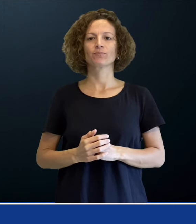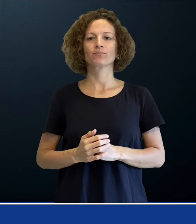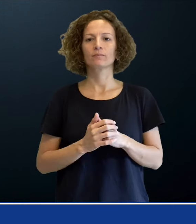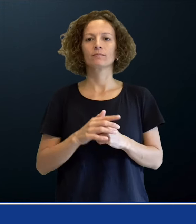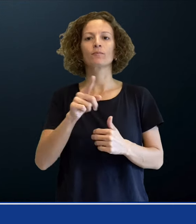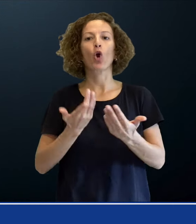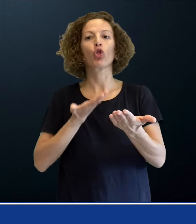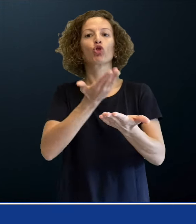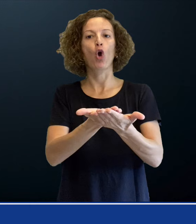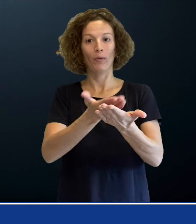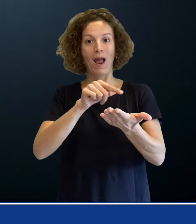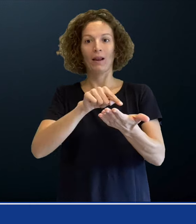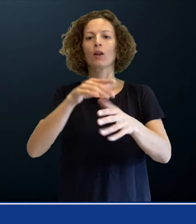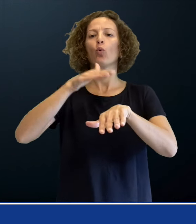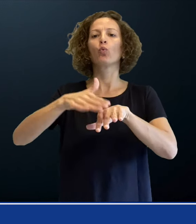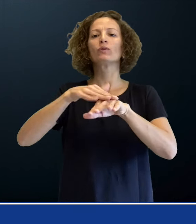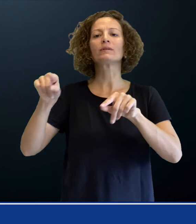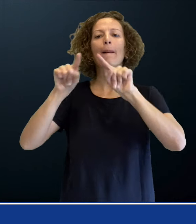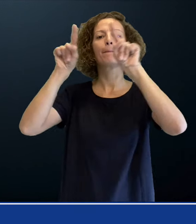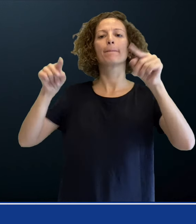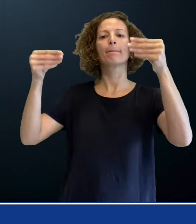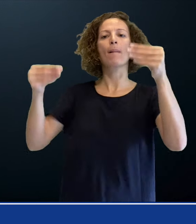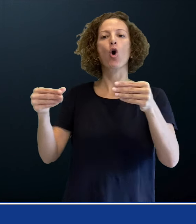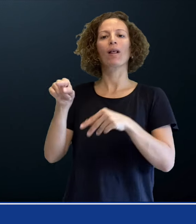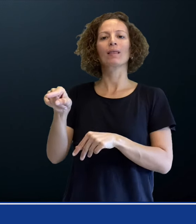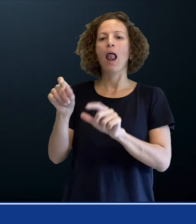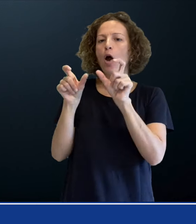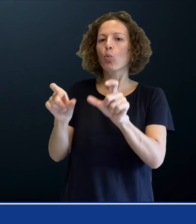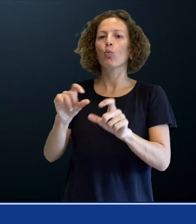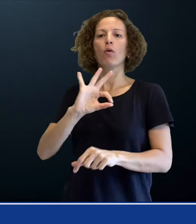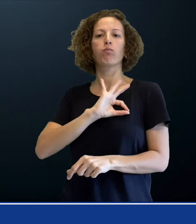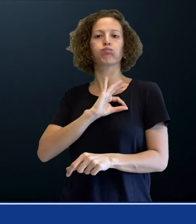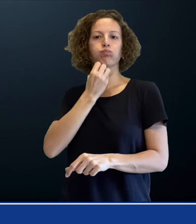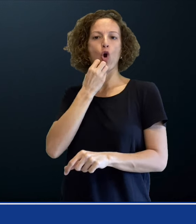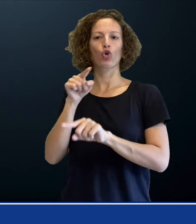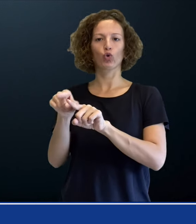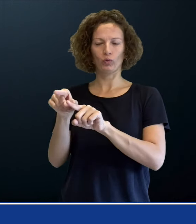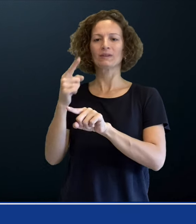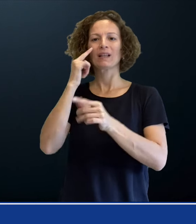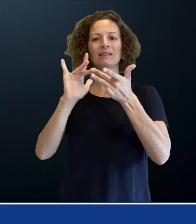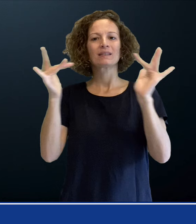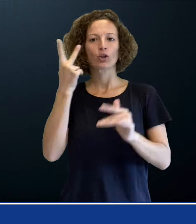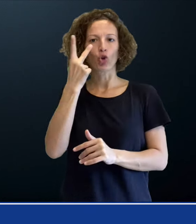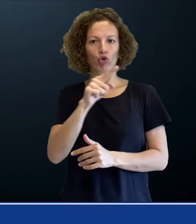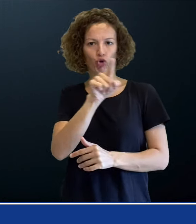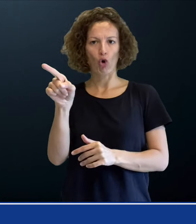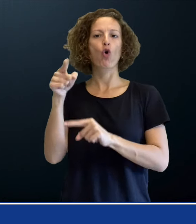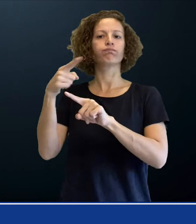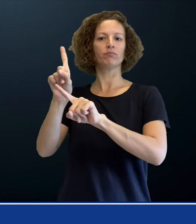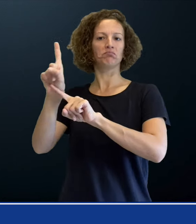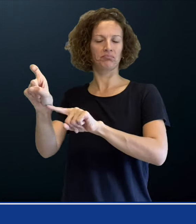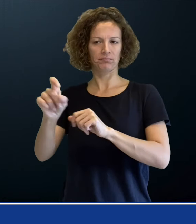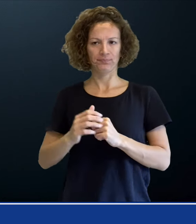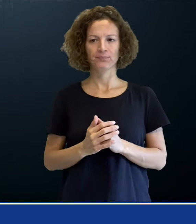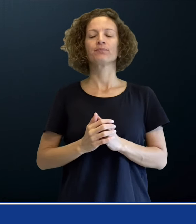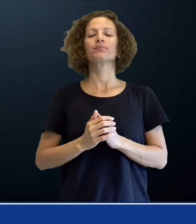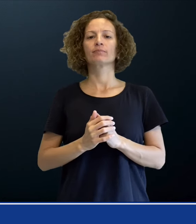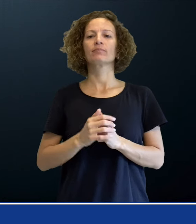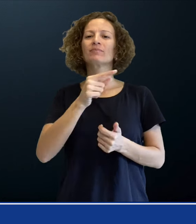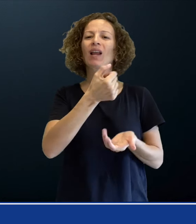Le nuove domande si possono presentare utilizzando il portale dedicato al Bonus Traspoti https://www.bonustrasporti.lavoro.gov.it/